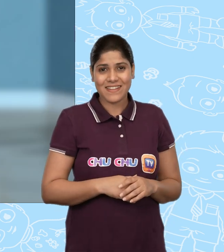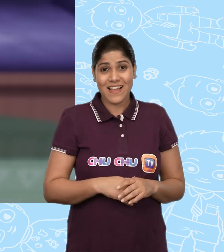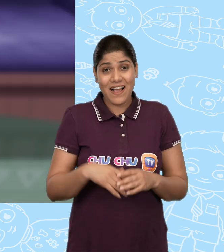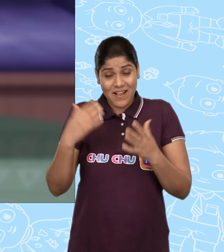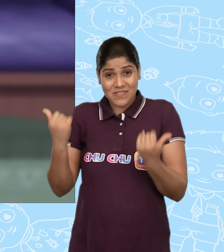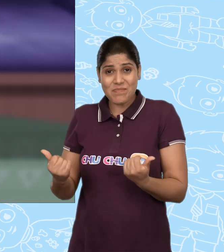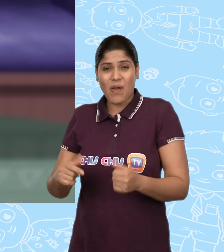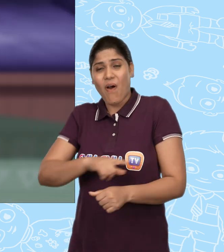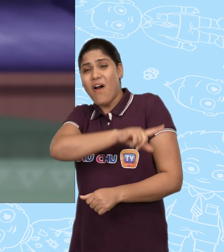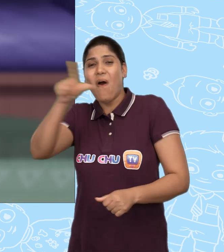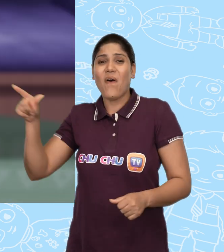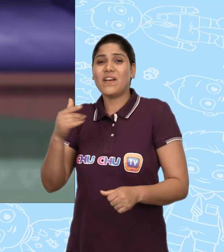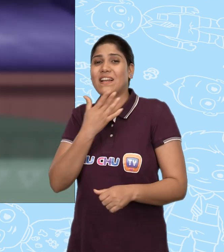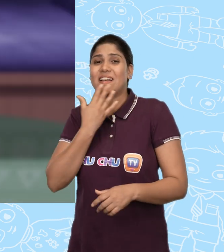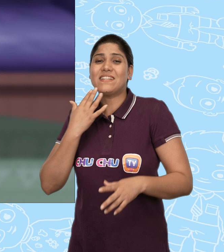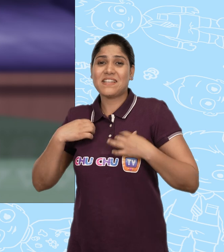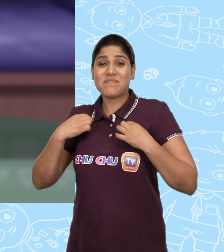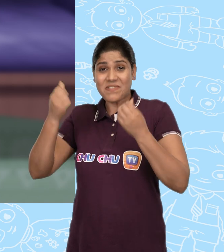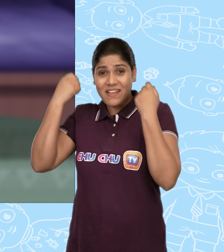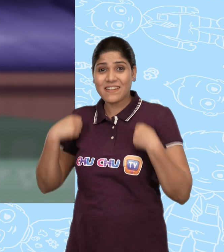तो अब से मै सभी रंग के कपड़े पहननूंगा